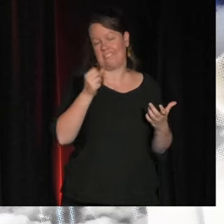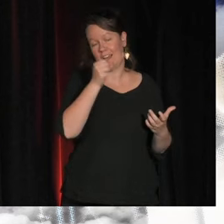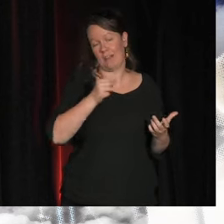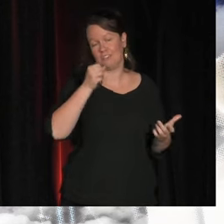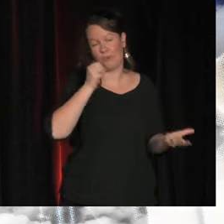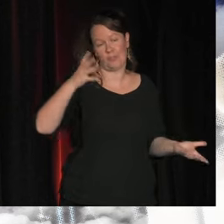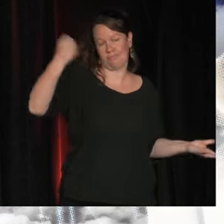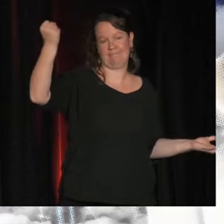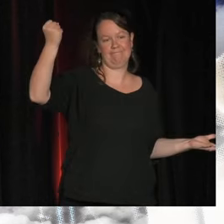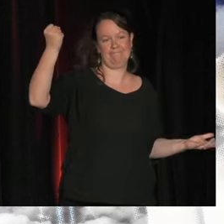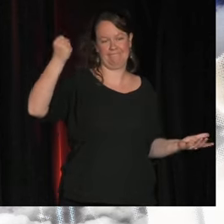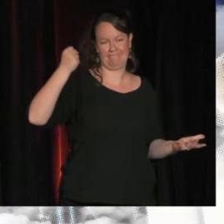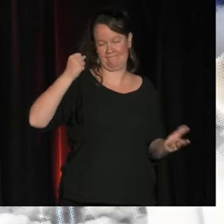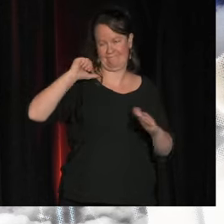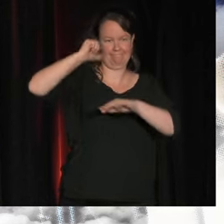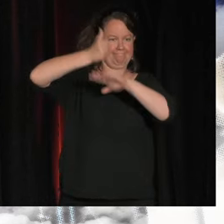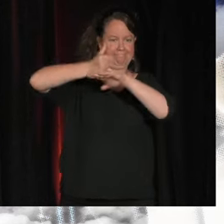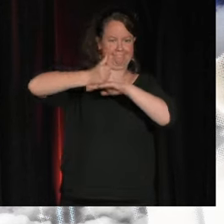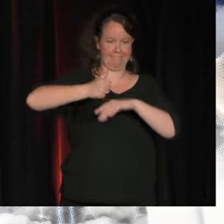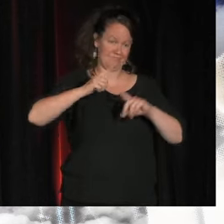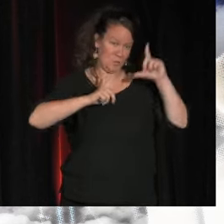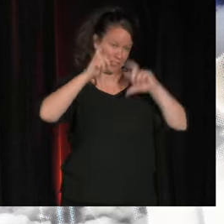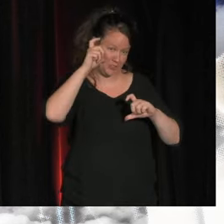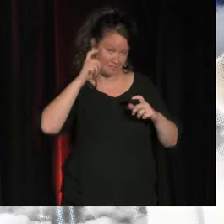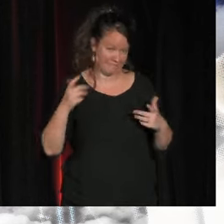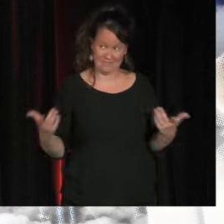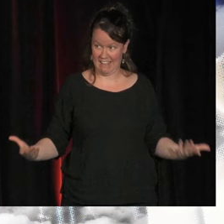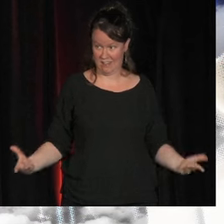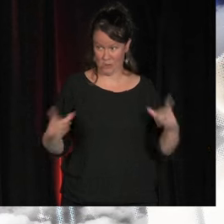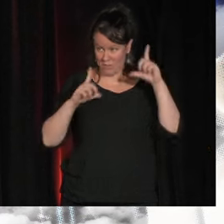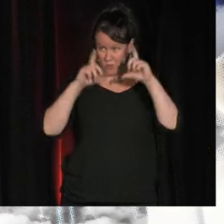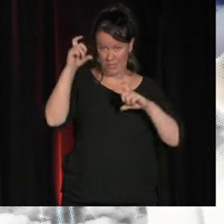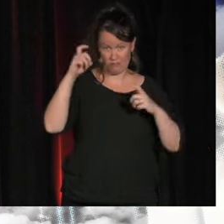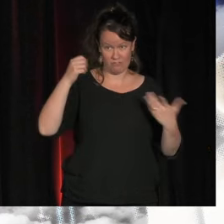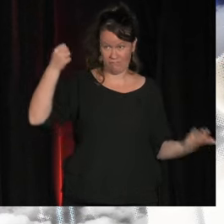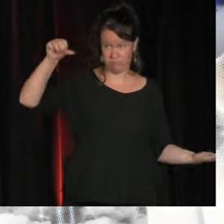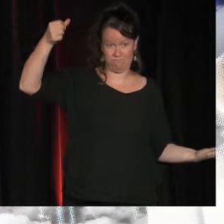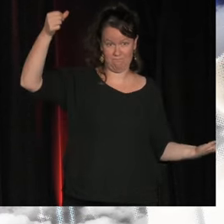Et c'était Amazon qui avait été sur le bon coup avec Twitch. Maintenant, on le sait, Twitch n'a pas de concurrent. Des gens ont essayé, ça pouvait paraître comme une bonne idée de